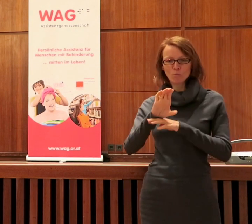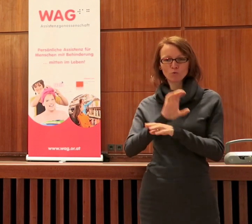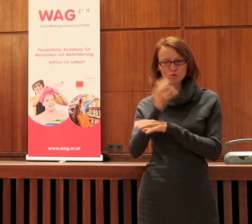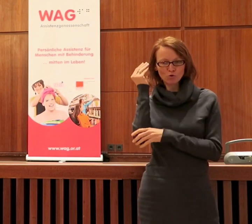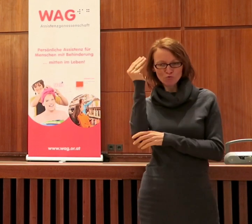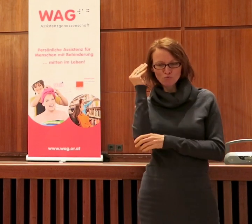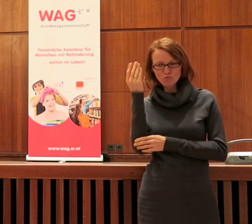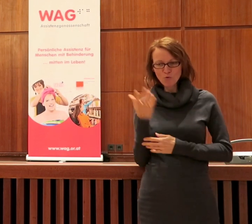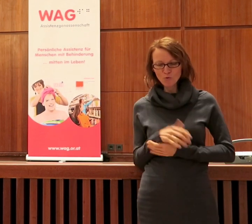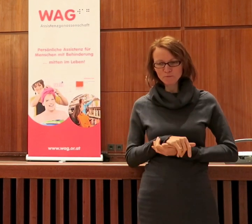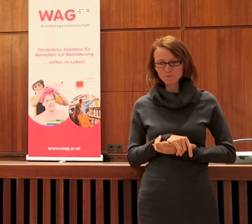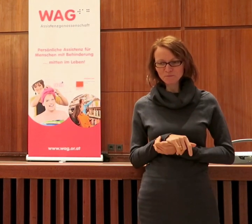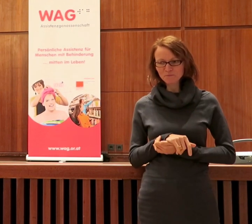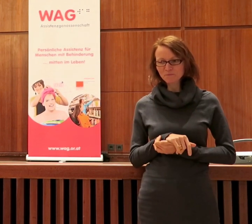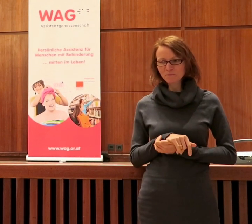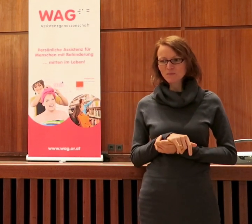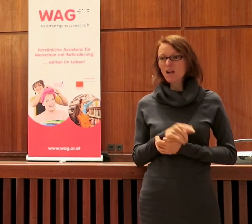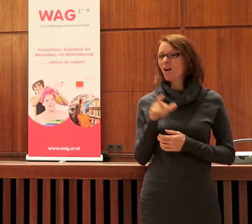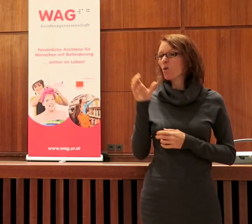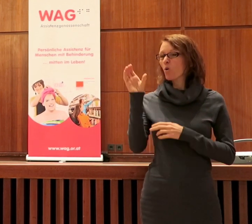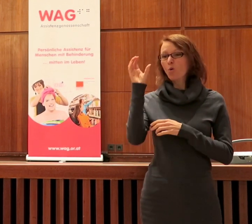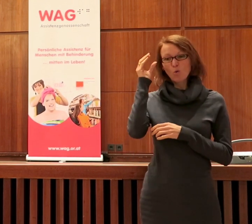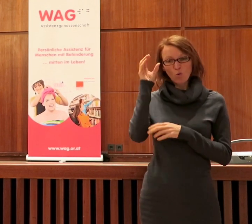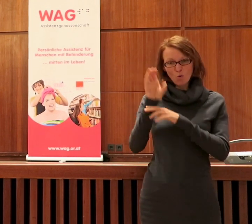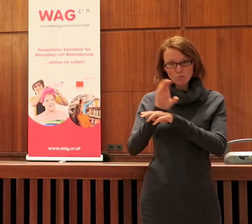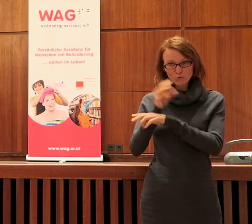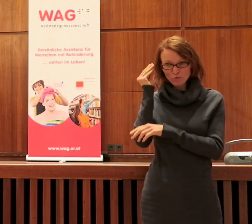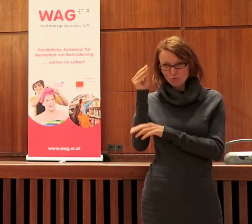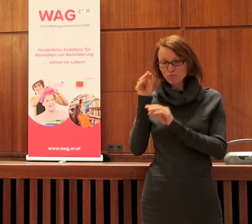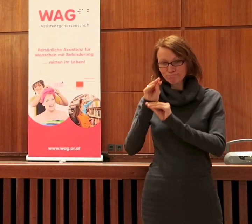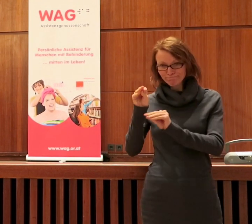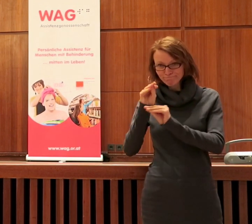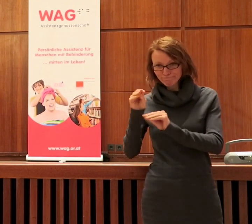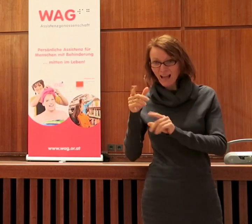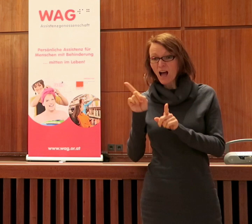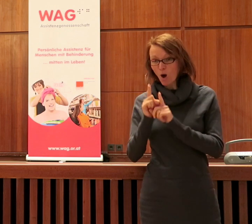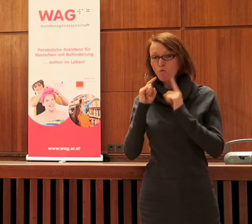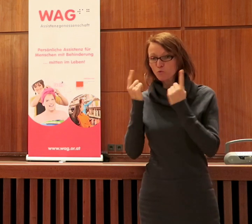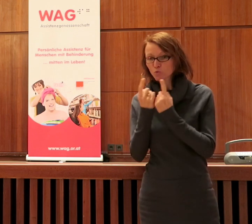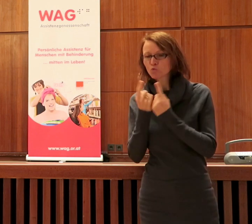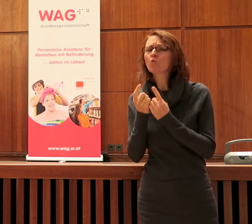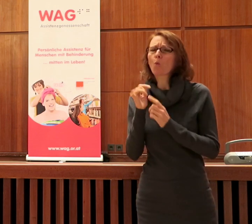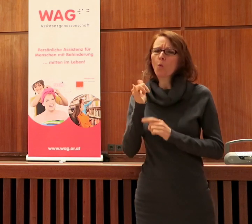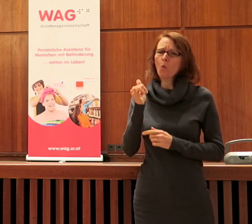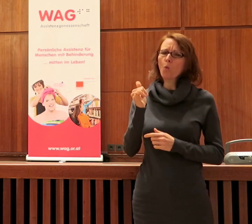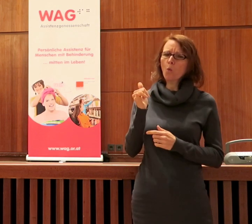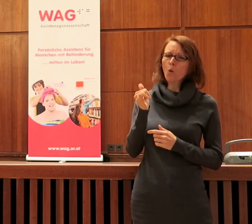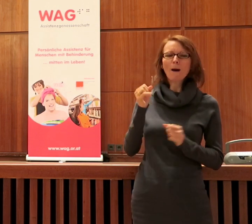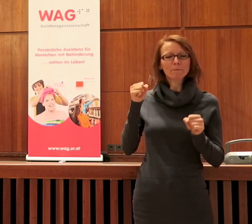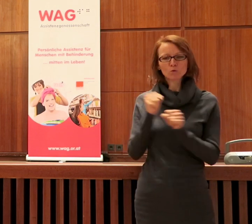Also jetzt nicht, dass es bei meinen Computerschulungen nicht auch lustig zuginge, aber es ist total konträr zueinander.